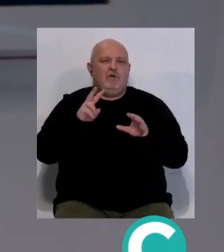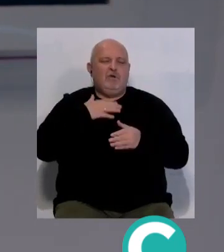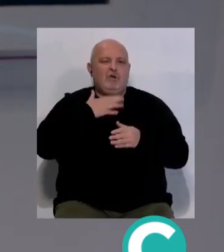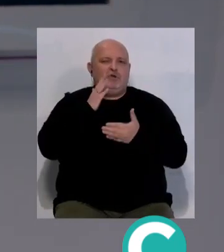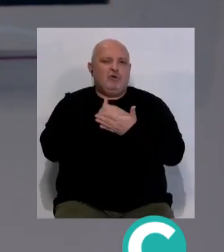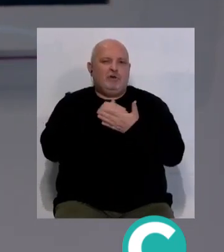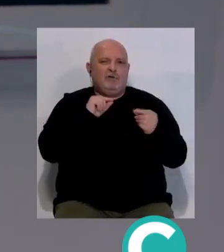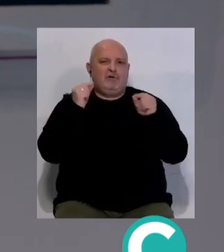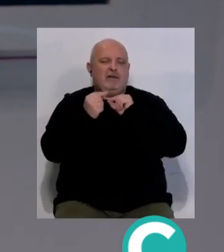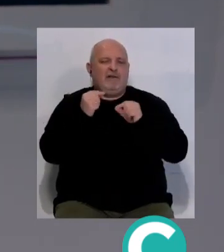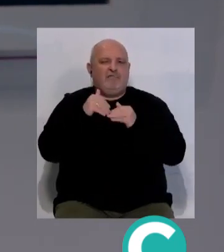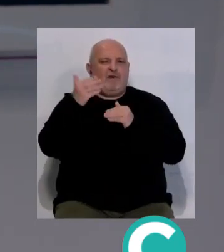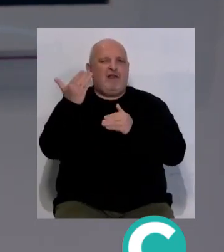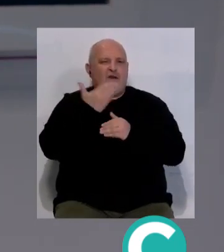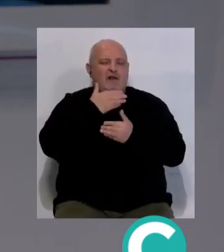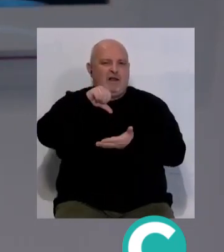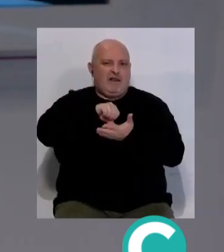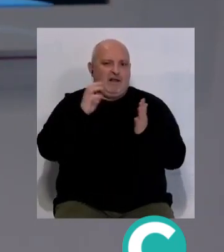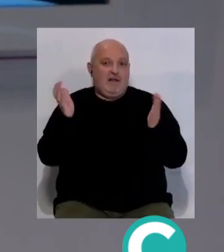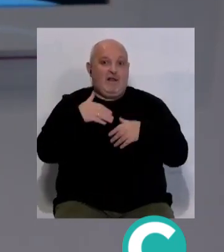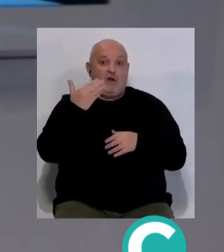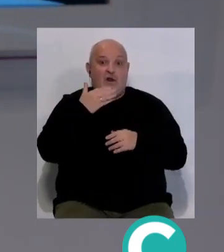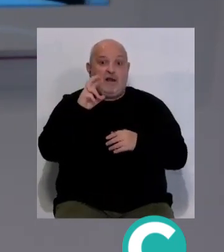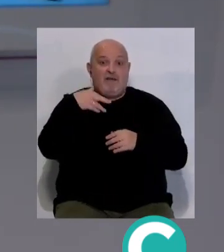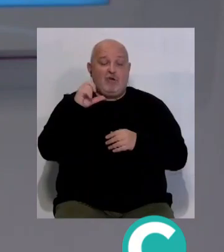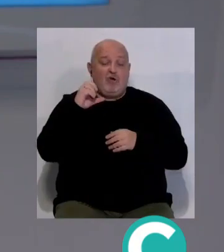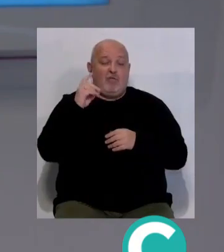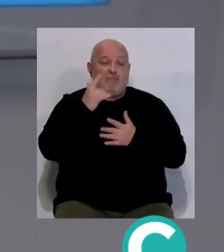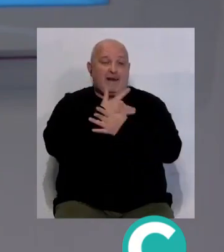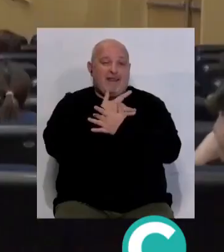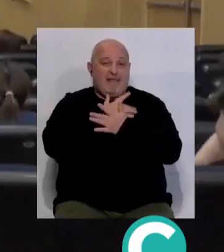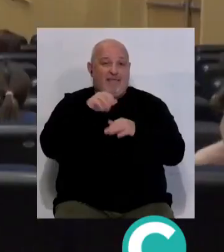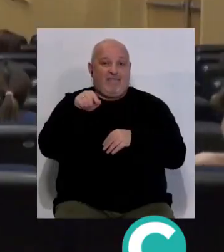interescolar celebrado en la capital el colegio rebaño de María de Cadiz fue el centro ganador